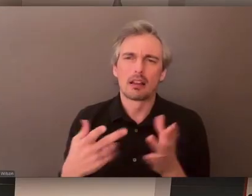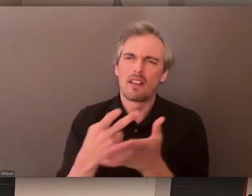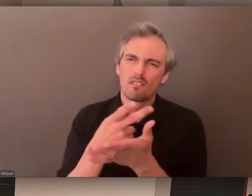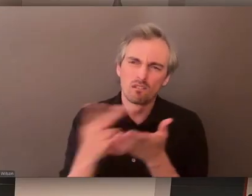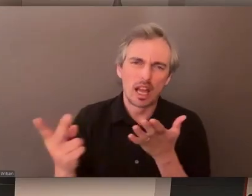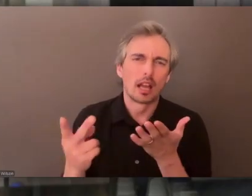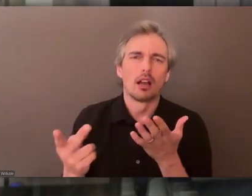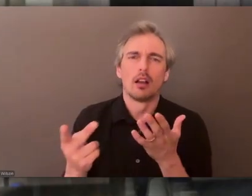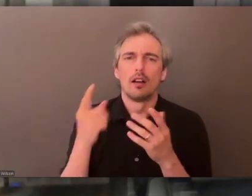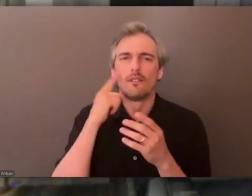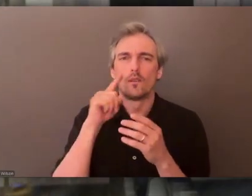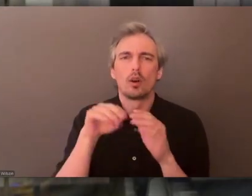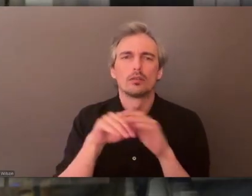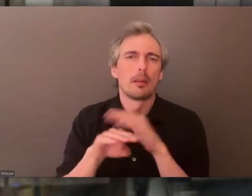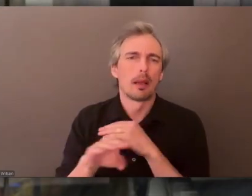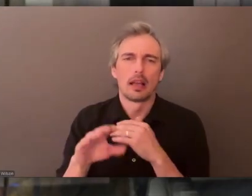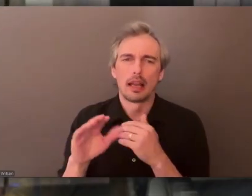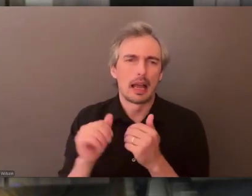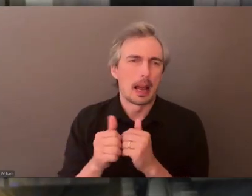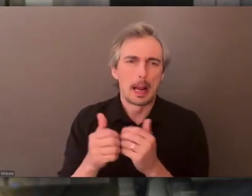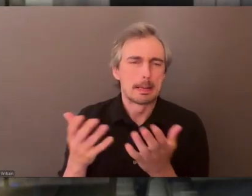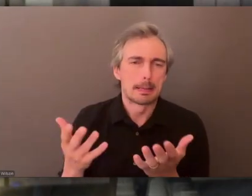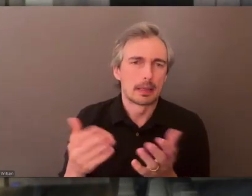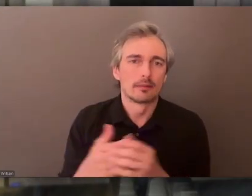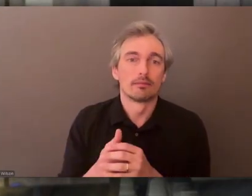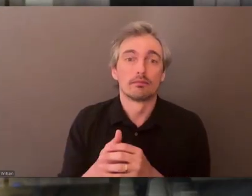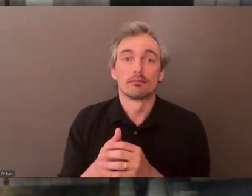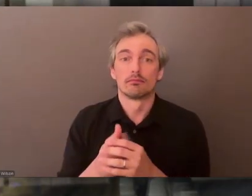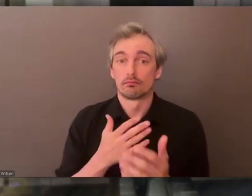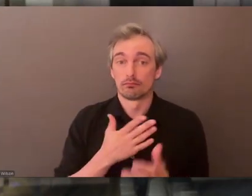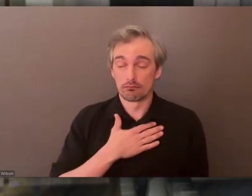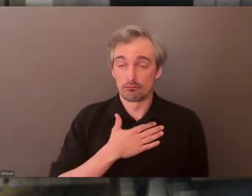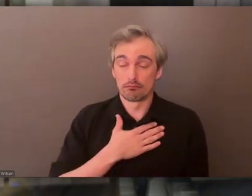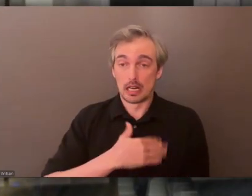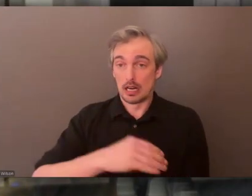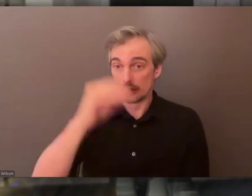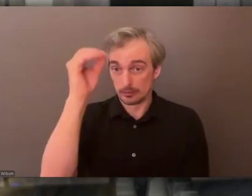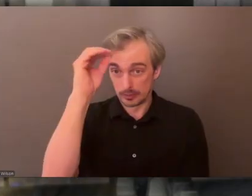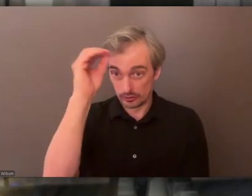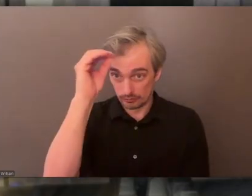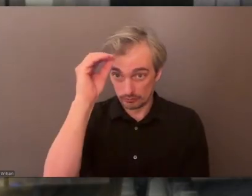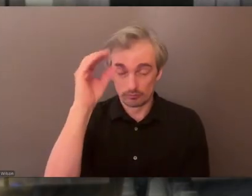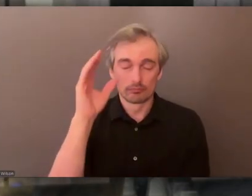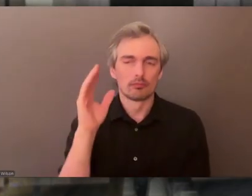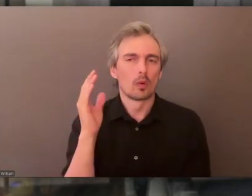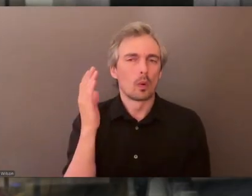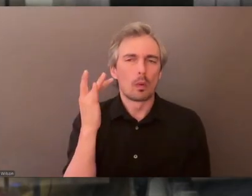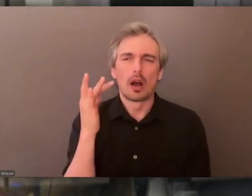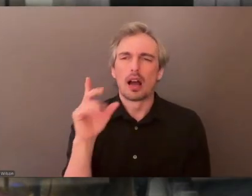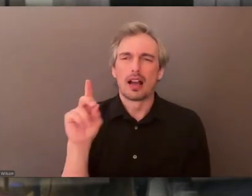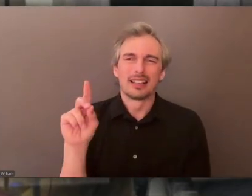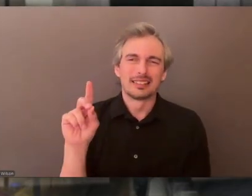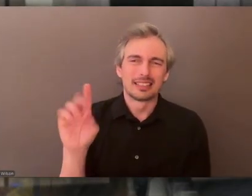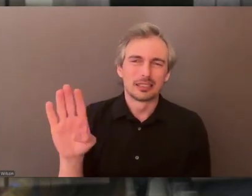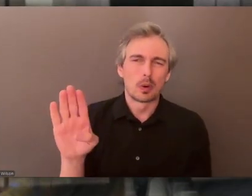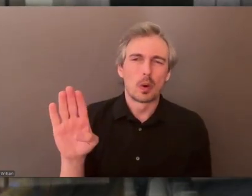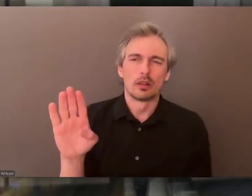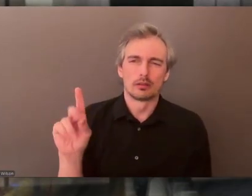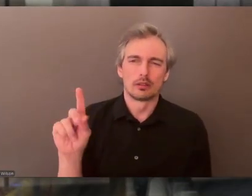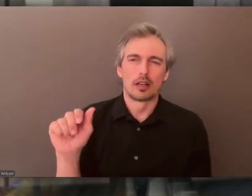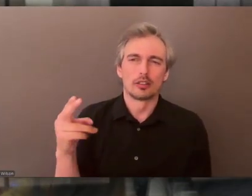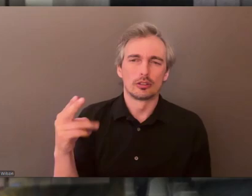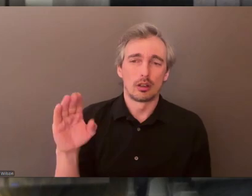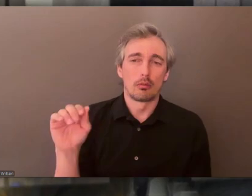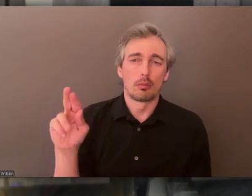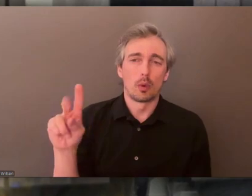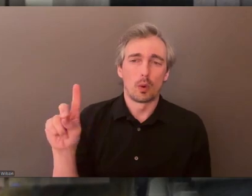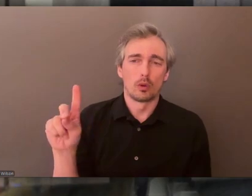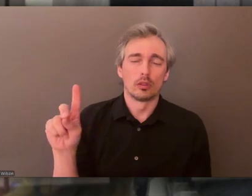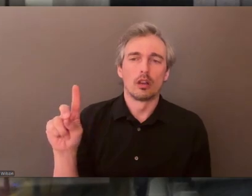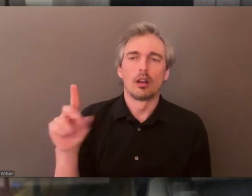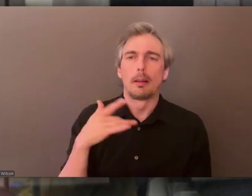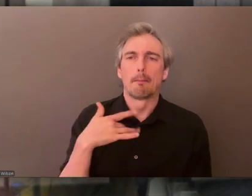私の意見では、ダッシュボ ードがアクセシビリティの面で失敗する理 由は、狭いエリアにあまりにも多くの情報を詰め込もうとするからです。